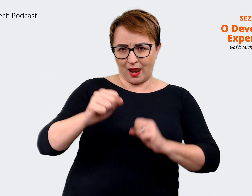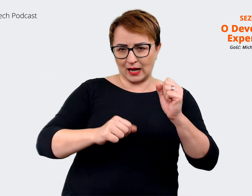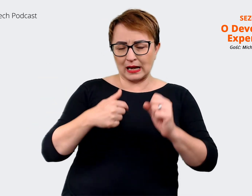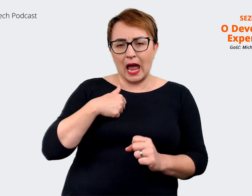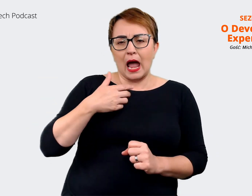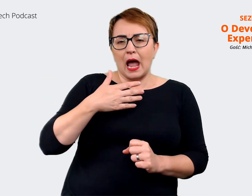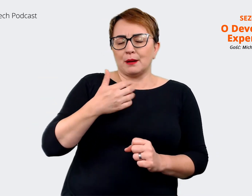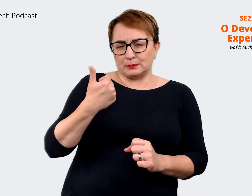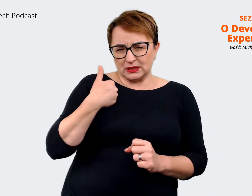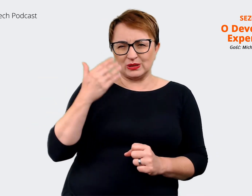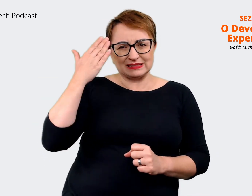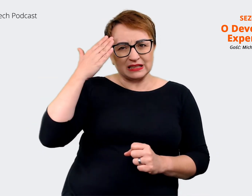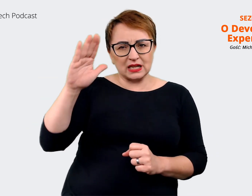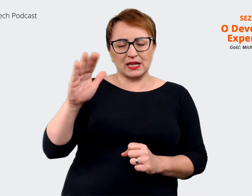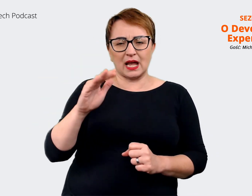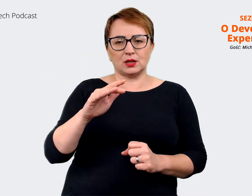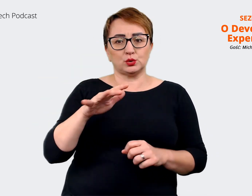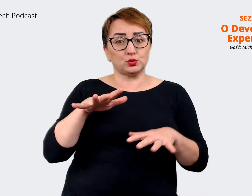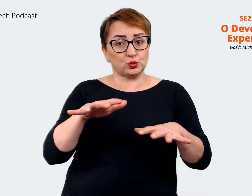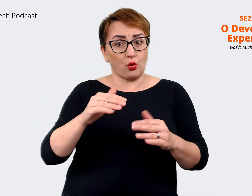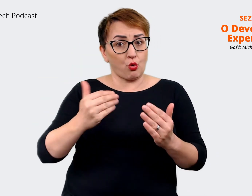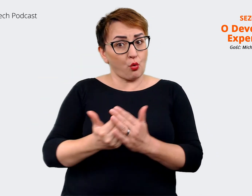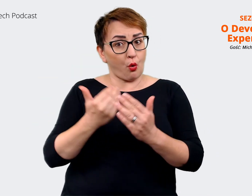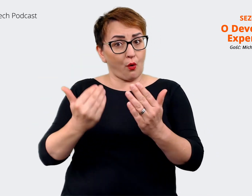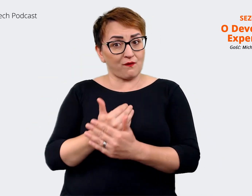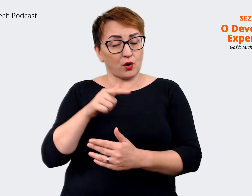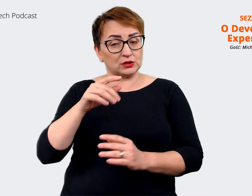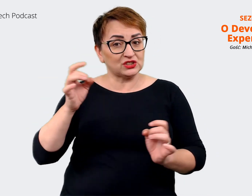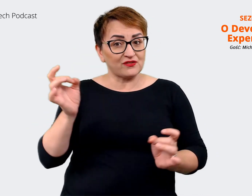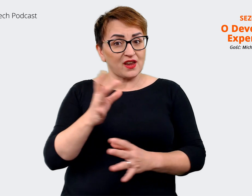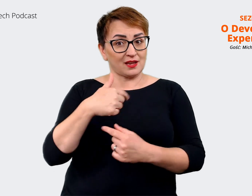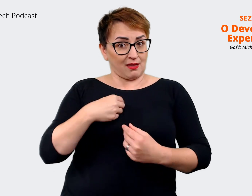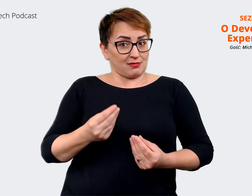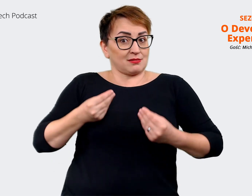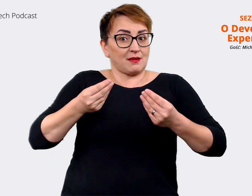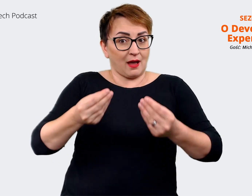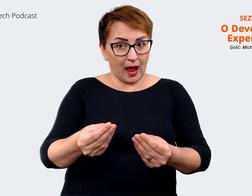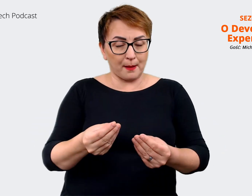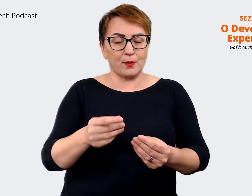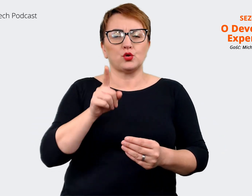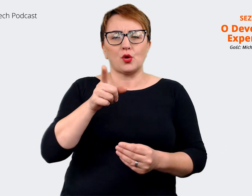Allegro. Miałem trochę nadzieję, że dużo nowości, że tak powiem, świeżości wprowadzę. I oczywiście